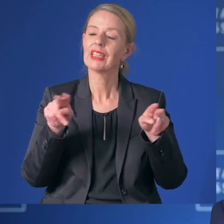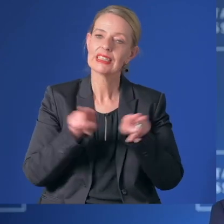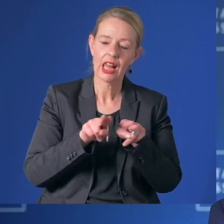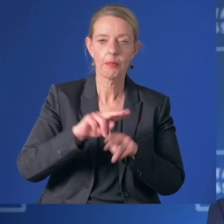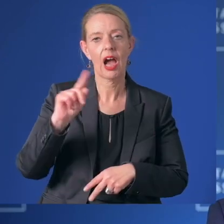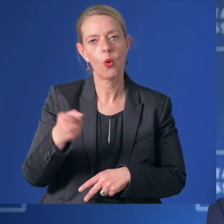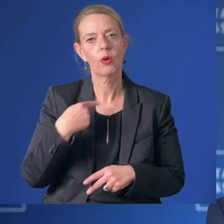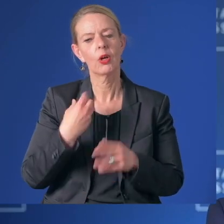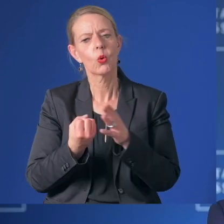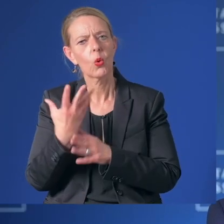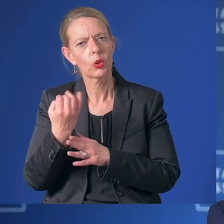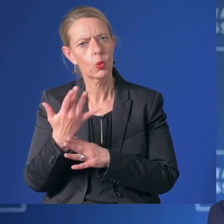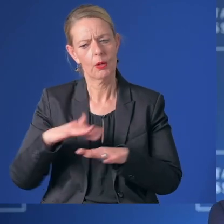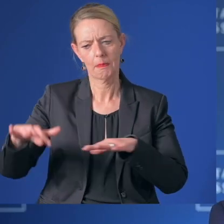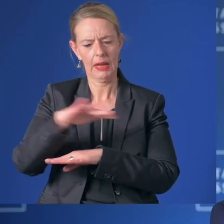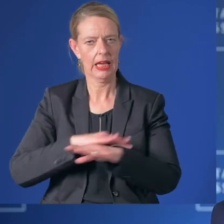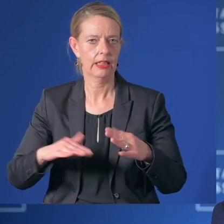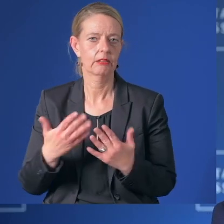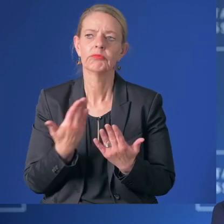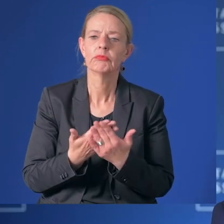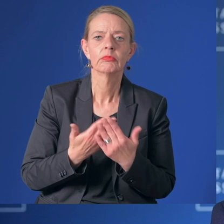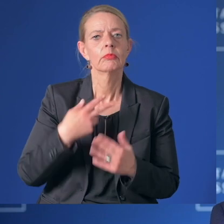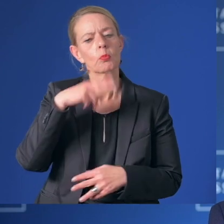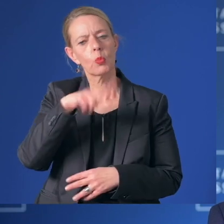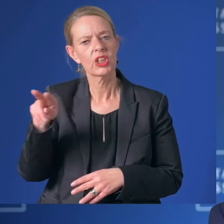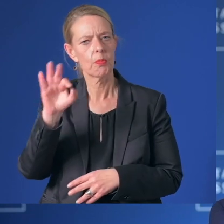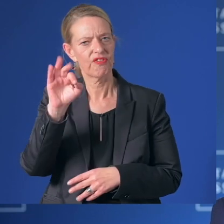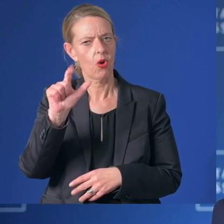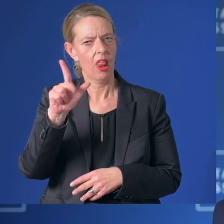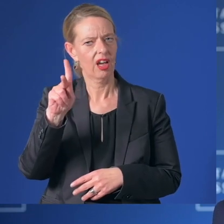auch für Kulturbetriebe. Das Museum Folkwang stellt sich